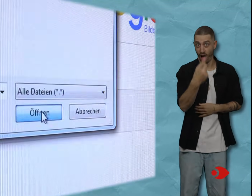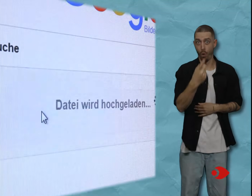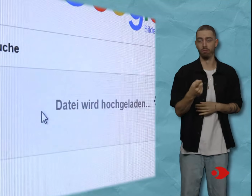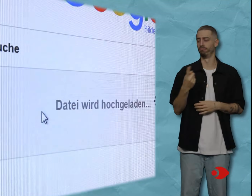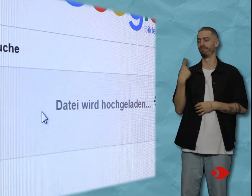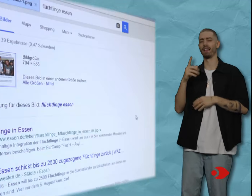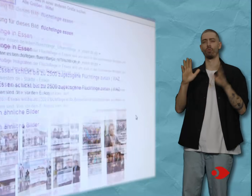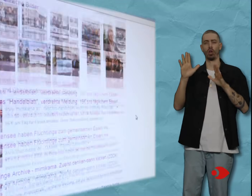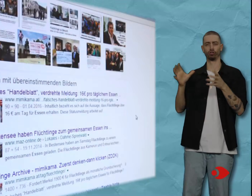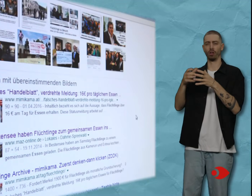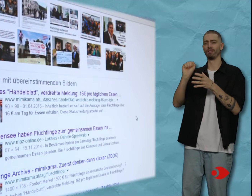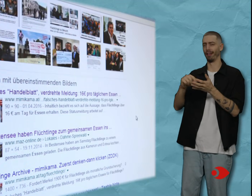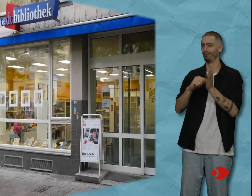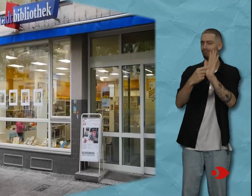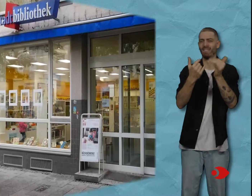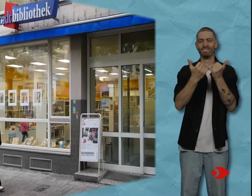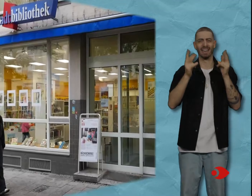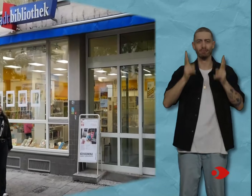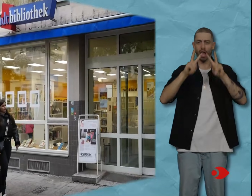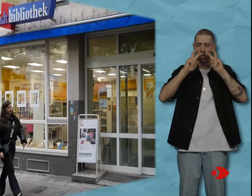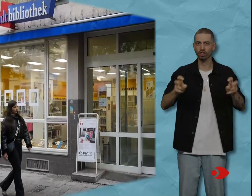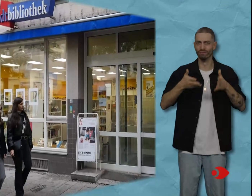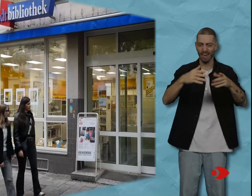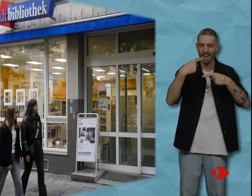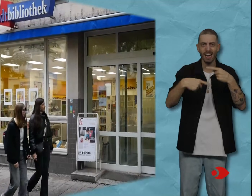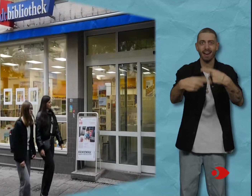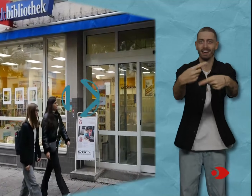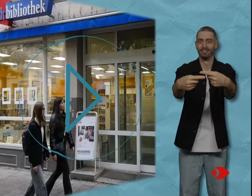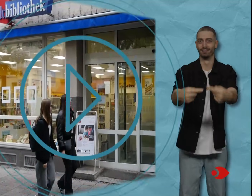Unsere Demokratie-Gruppe zeigt ihren Rechercheweg im Beitrag.